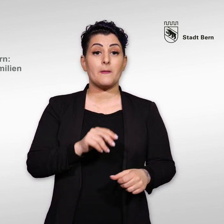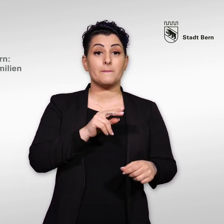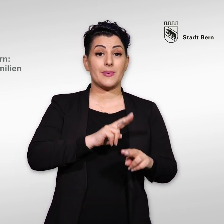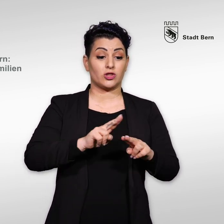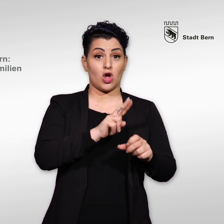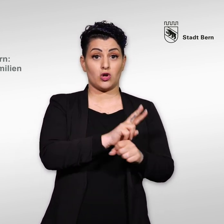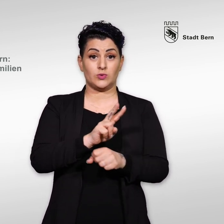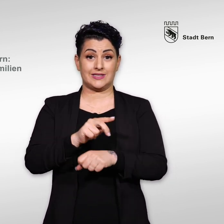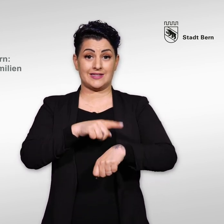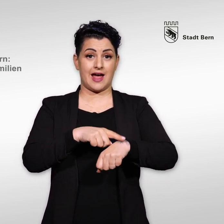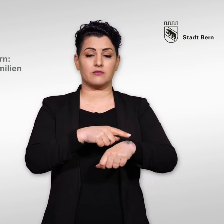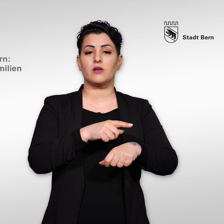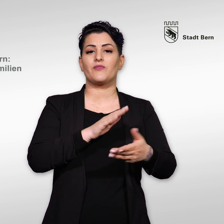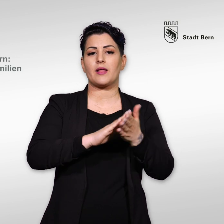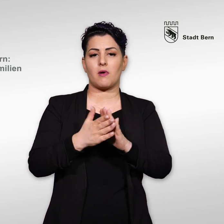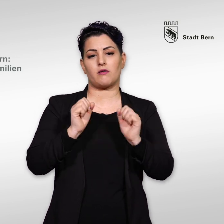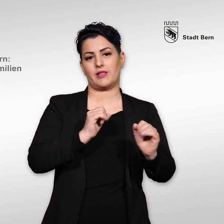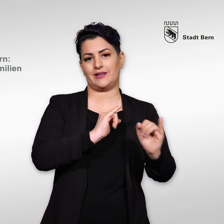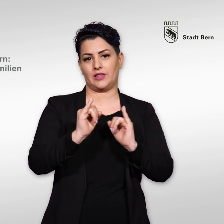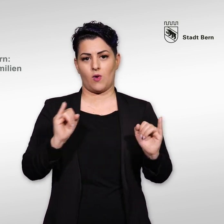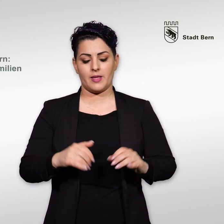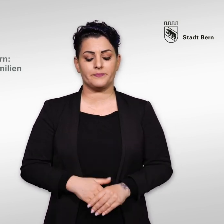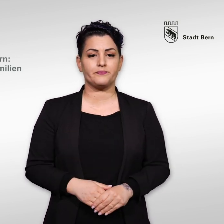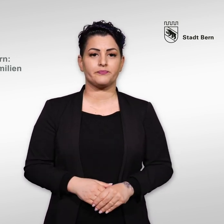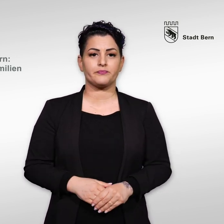Die Betreuungszeiten werden individuell vereinbart.